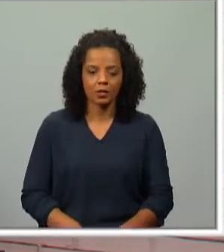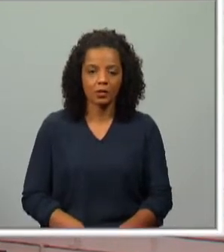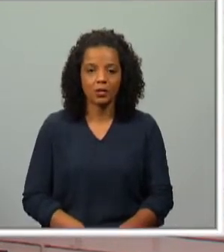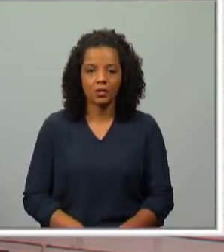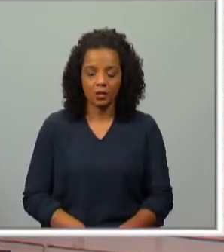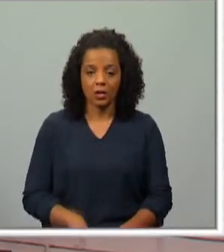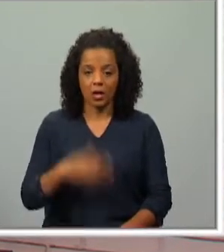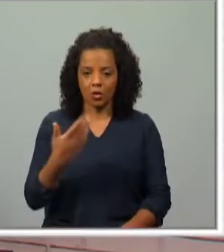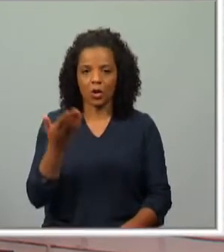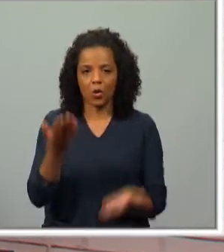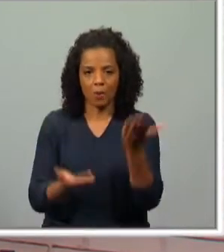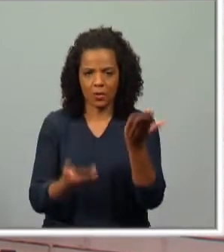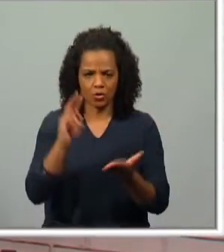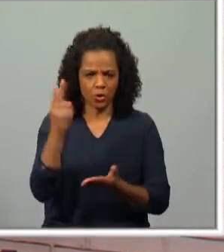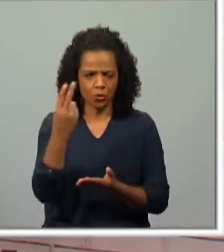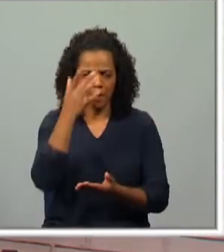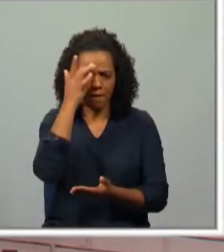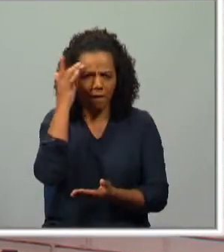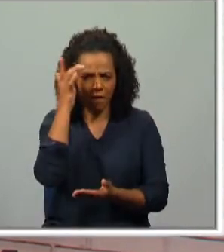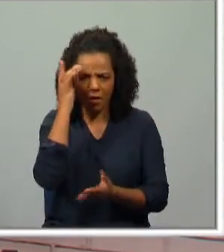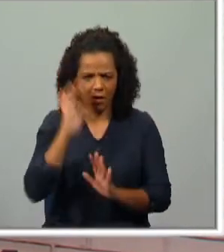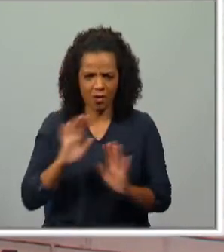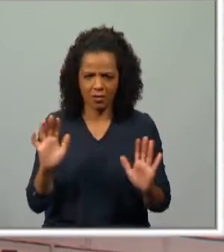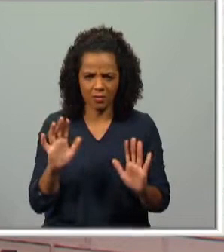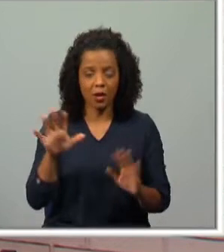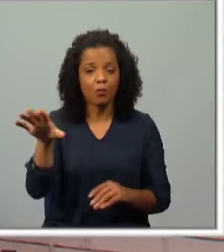texto duas comparações muito fáceis de identificar vamos buscar a expressão 文本兩個非常簡單的比較確定讓我們得到表達式